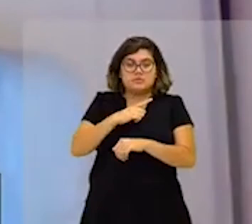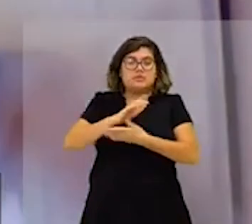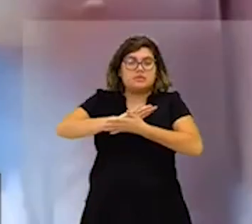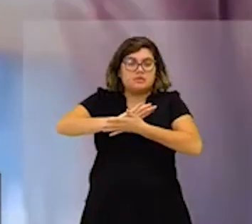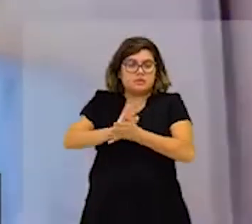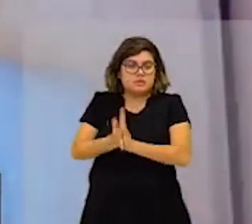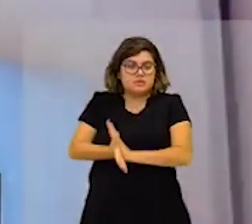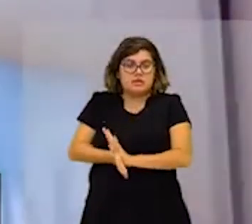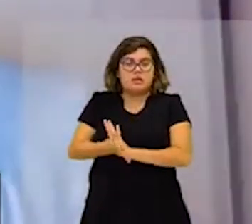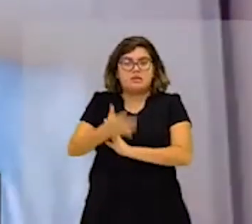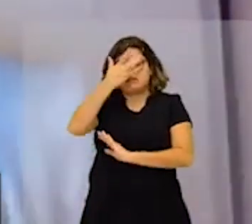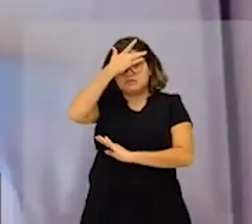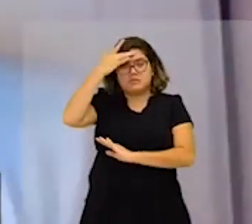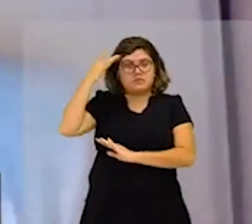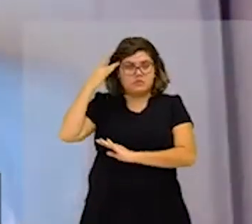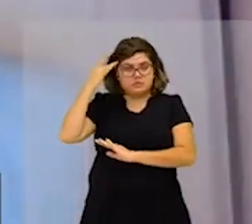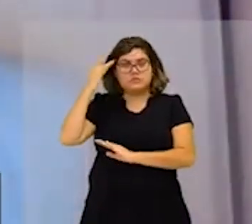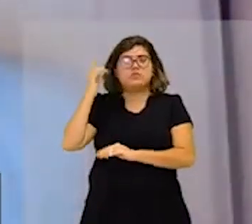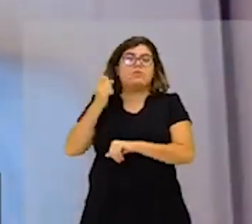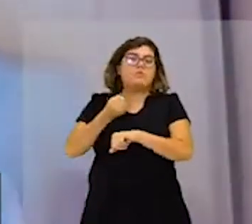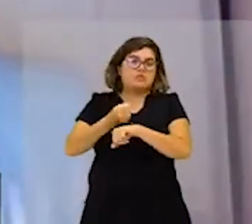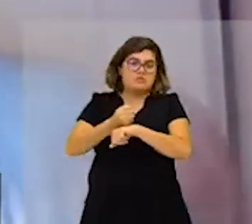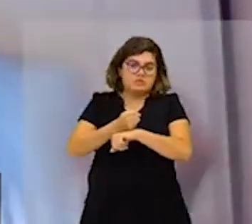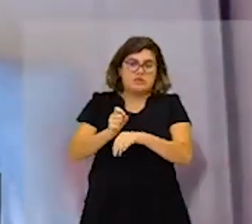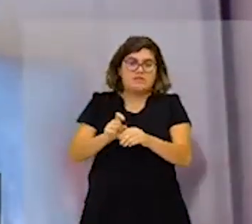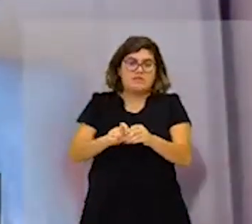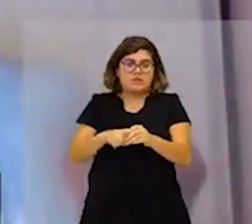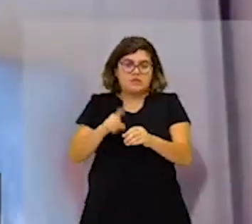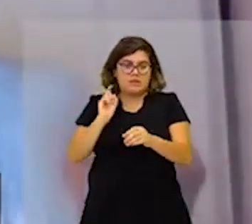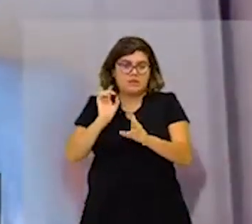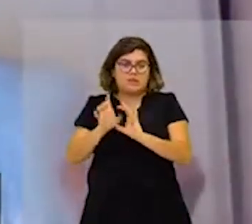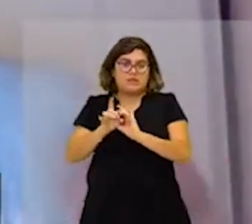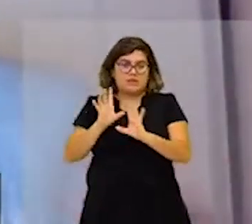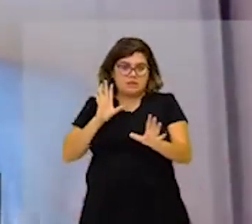Libertas dos postos de trabalho subvencionado Inclusive a imigração de trabalhadores europeus